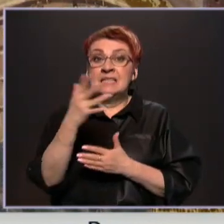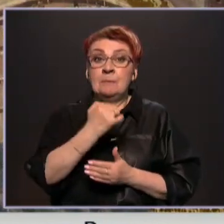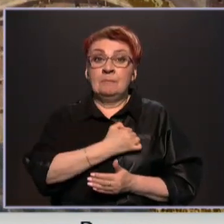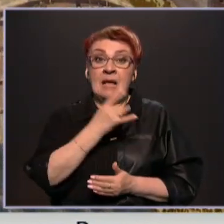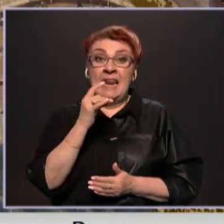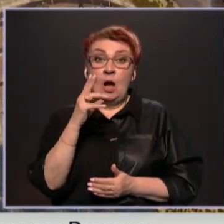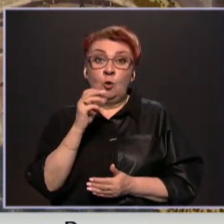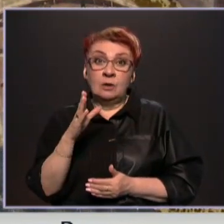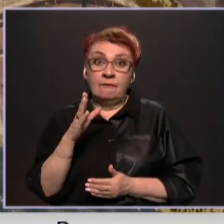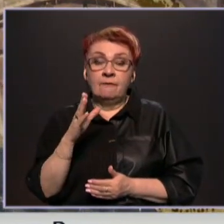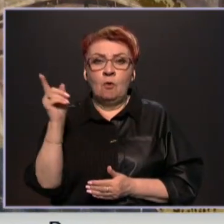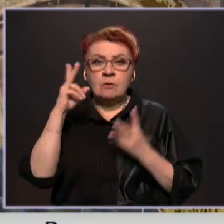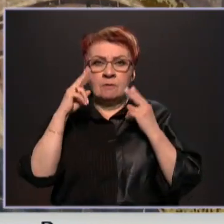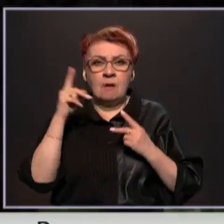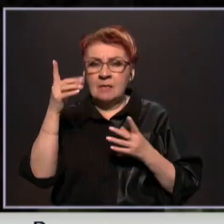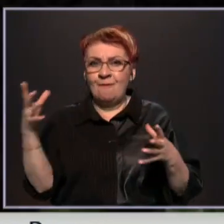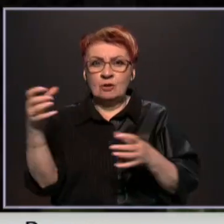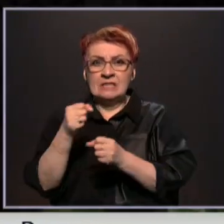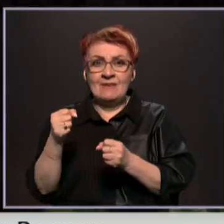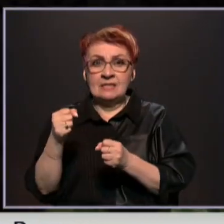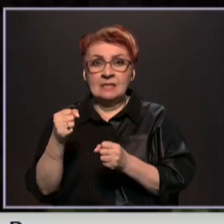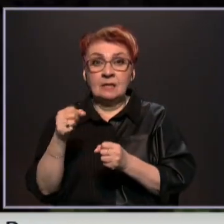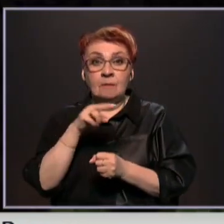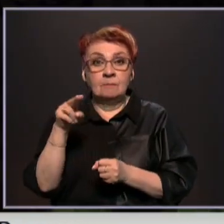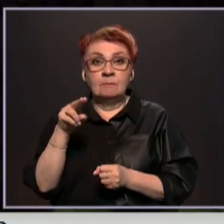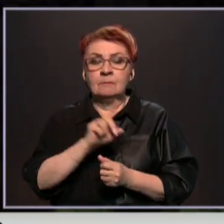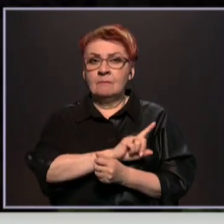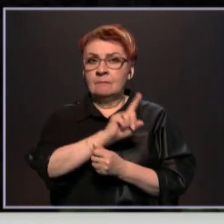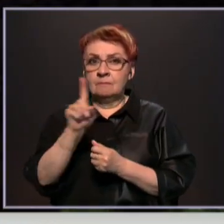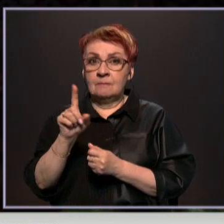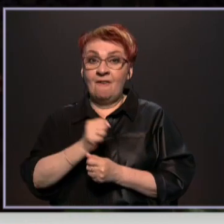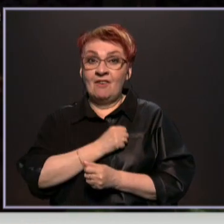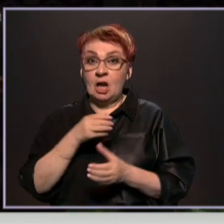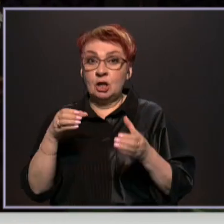схватил одного инока из монастыря аполлония преподобный явился в гарнизон но тут же был